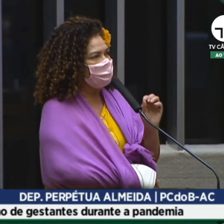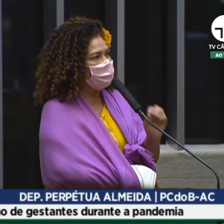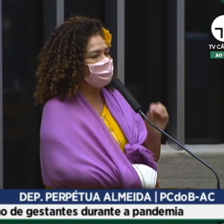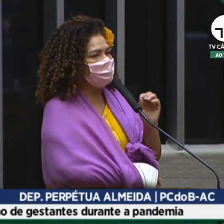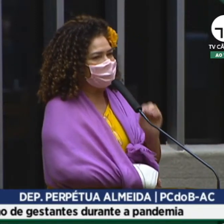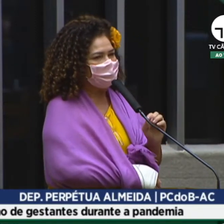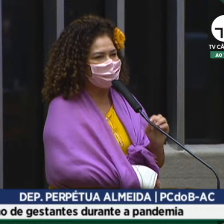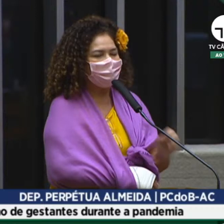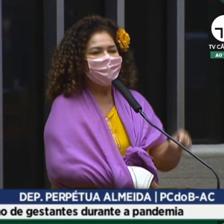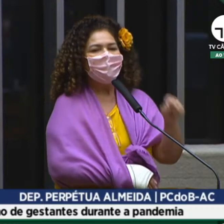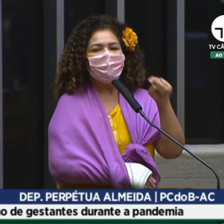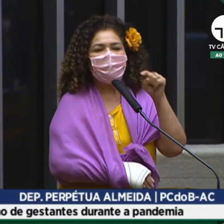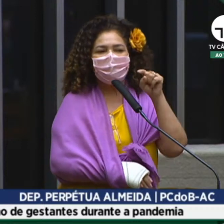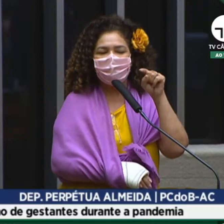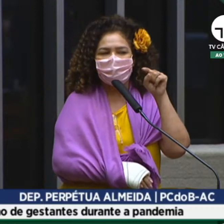MICROEMPRESA NÓS INSTALAMOS REUNIÃO NESTA CASA. DEPUTADA